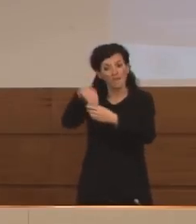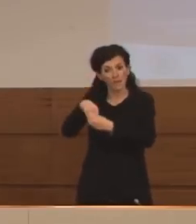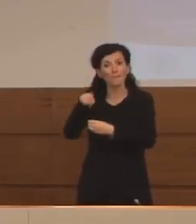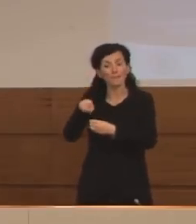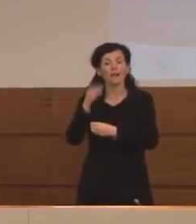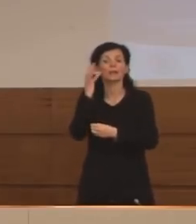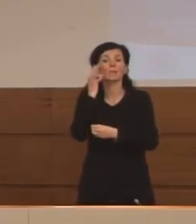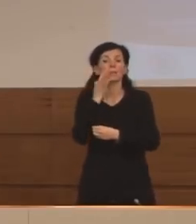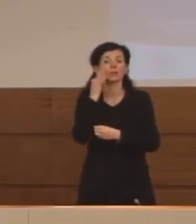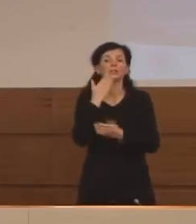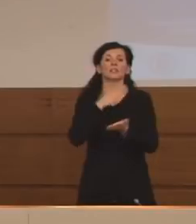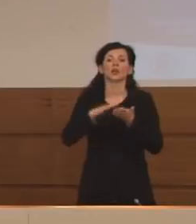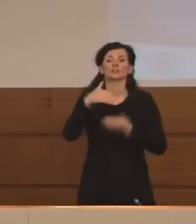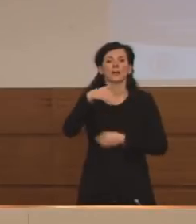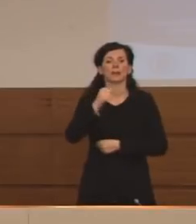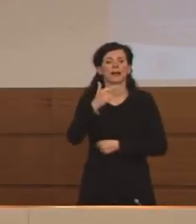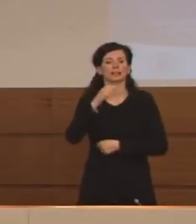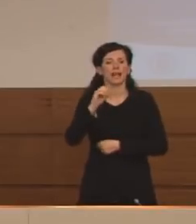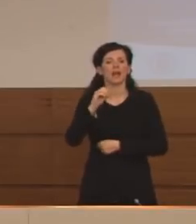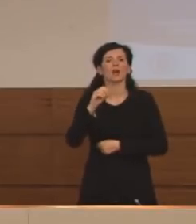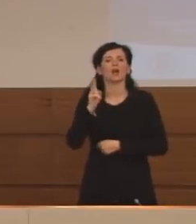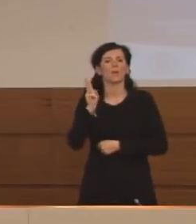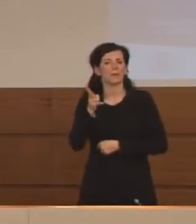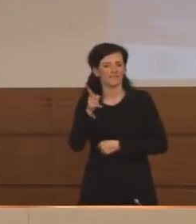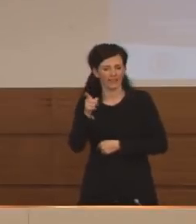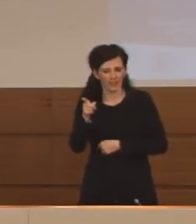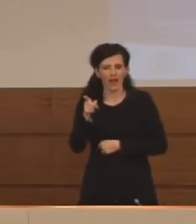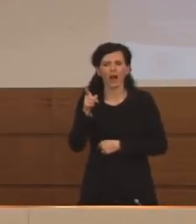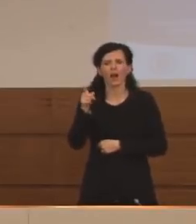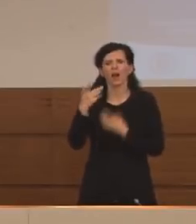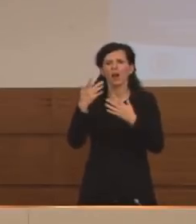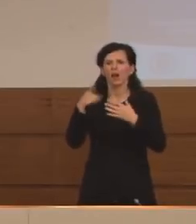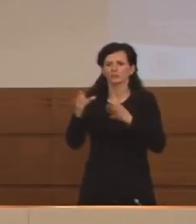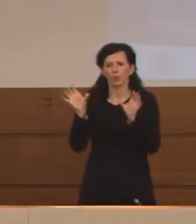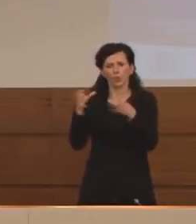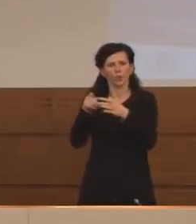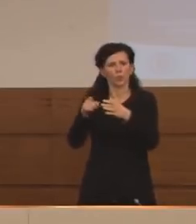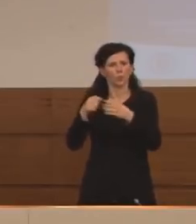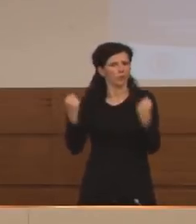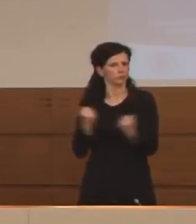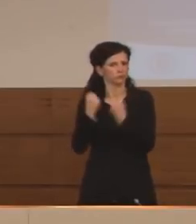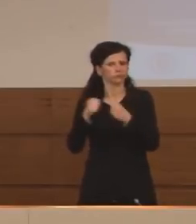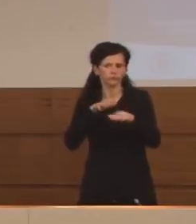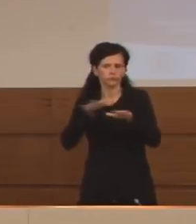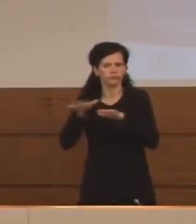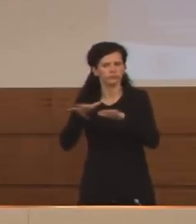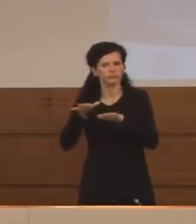che è uno dei più attivi nella valutazione, diciamo, di questi test.